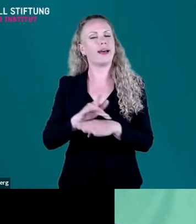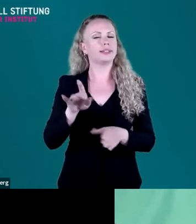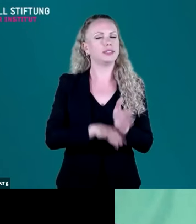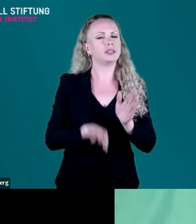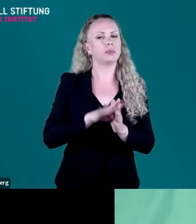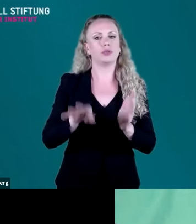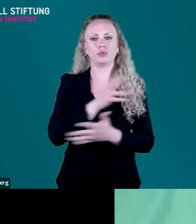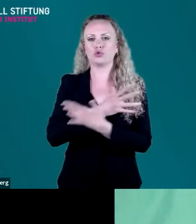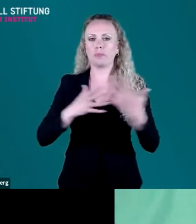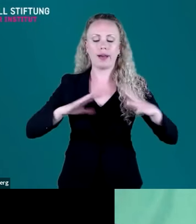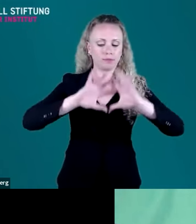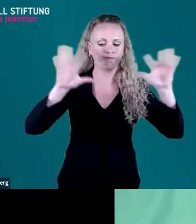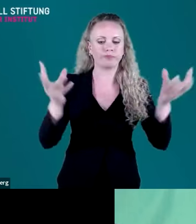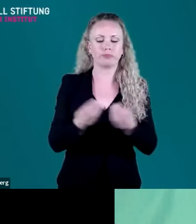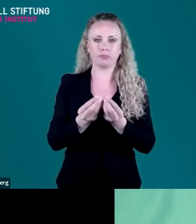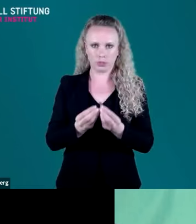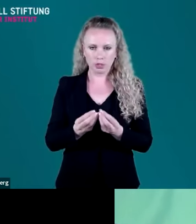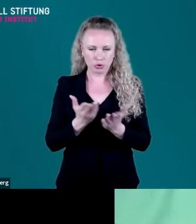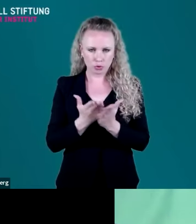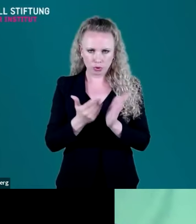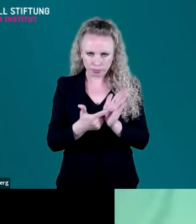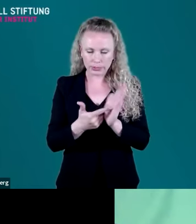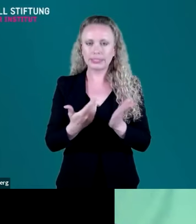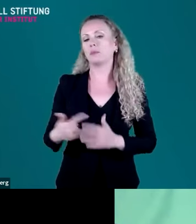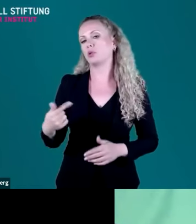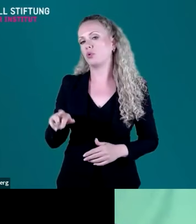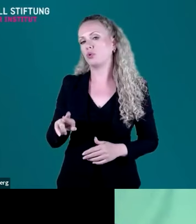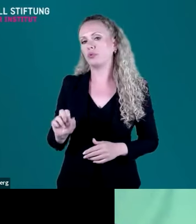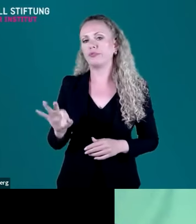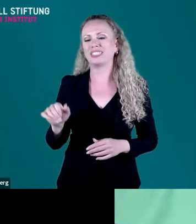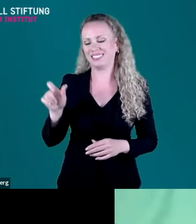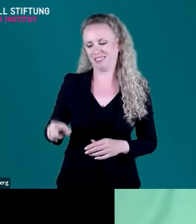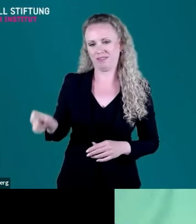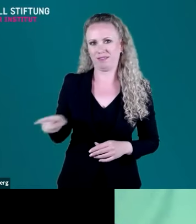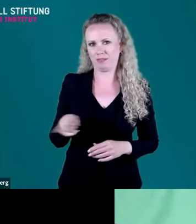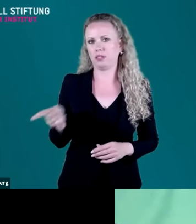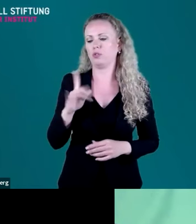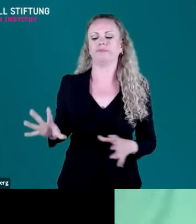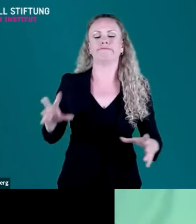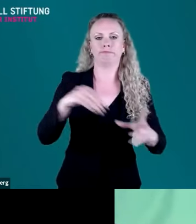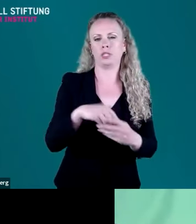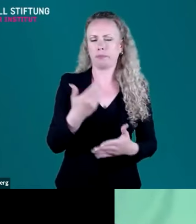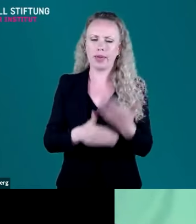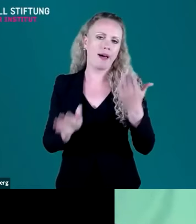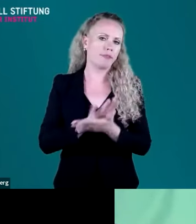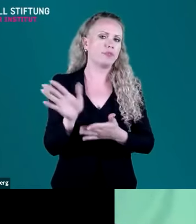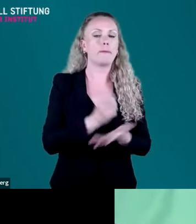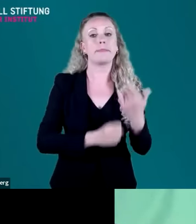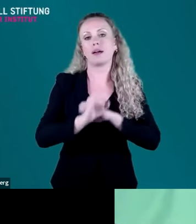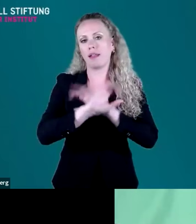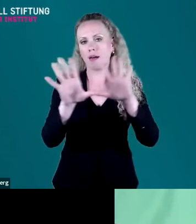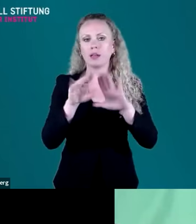und da wäre es vielleicht auch einfacher, TERFs mit einzubauen im Hinblick auf diese alten Narrative.